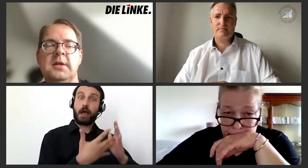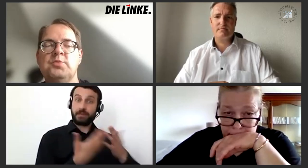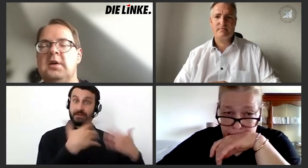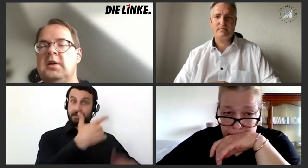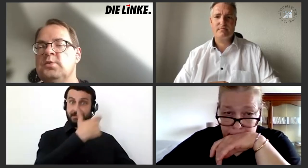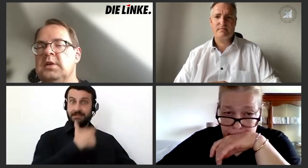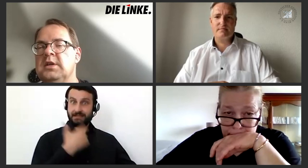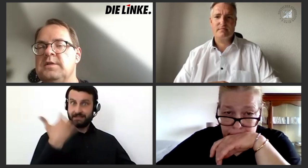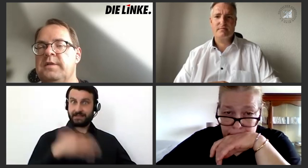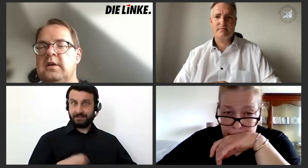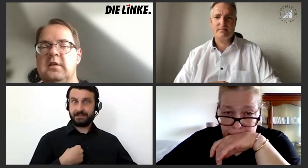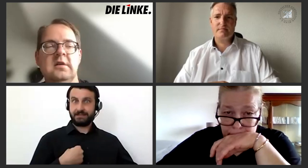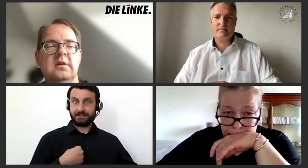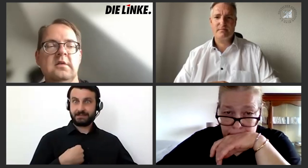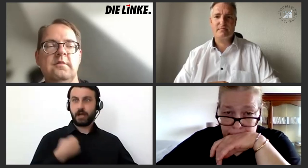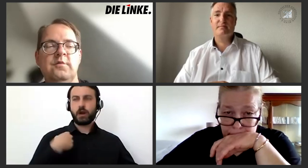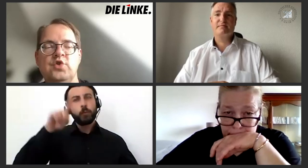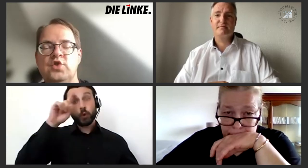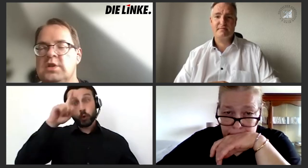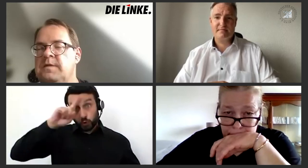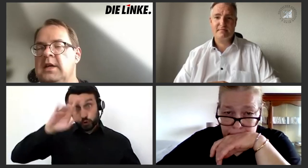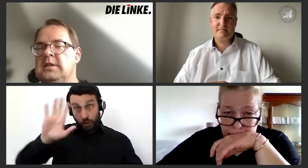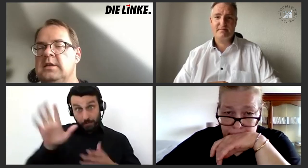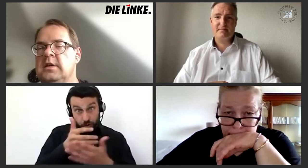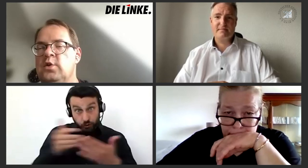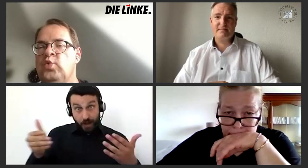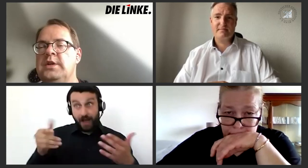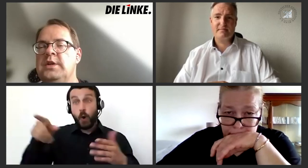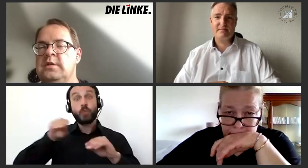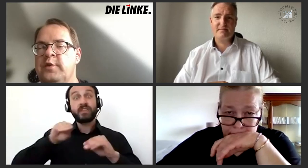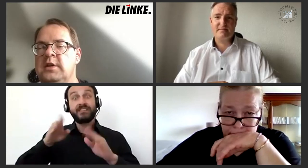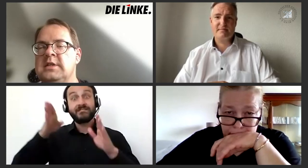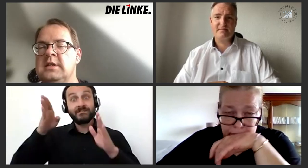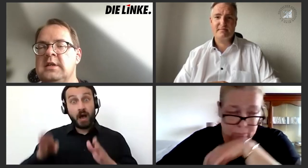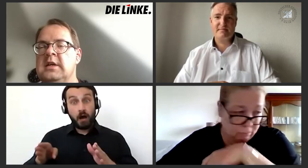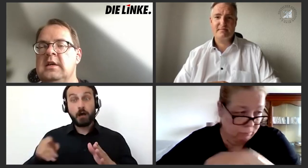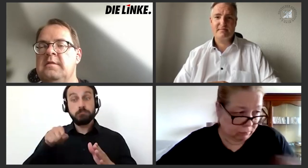Ich glaube auch, dass Deutsche Gebärdensprache als Unterrichtsfach wünschenswert und